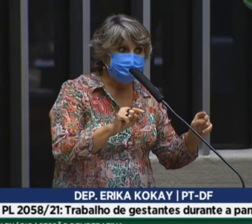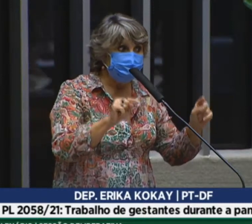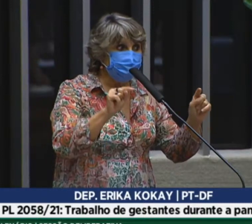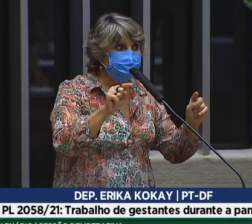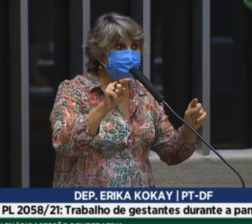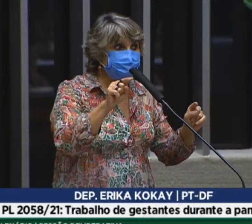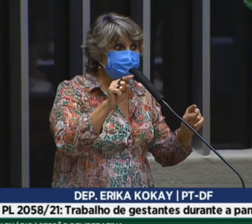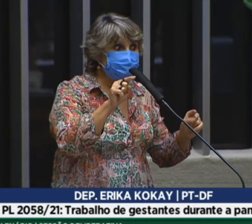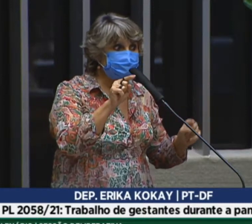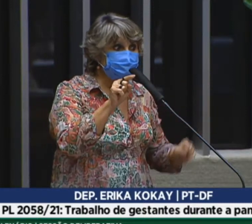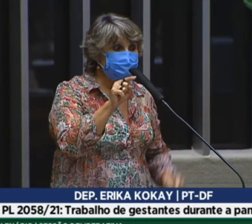AQUILO QUE PROMETEU. ALIÁS, QUEREMOS VER SE O GOVERNO VAI